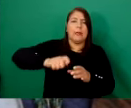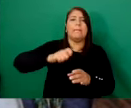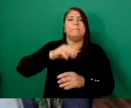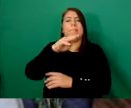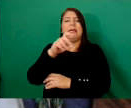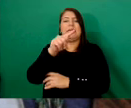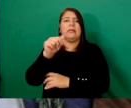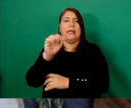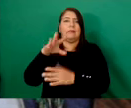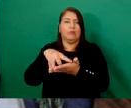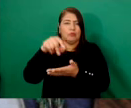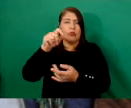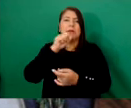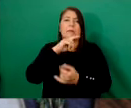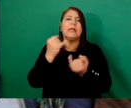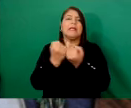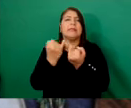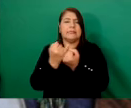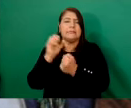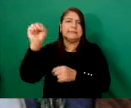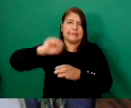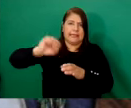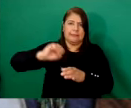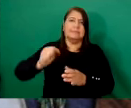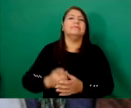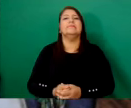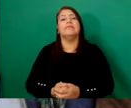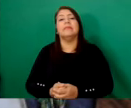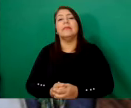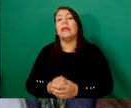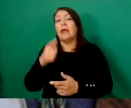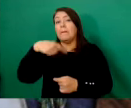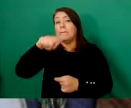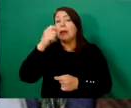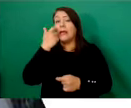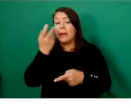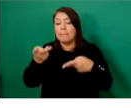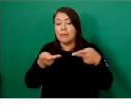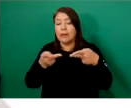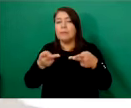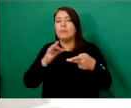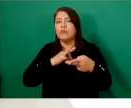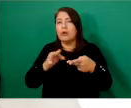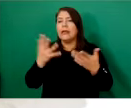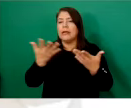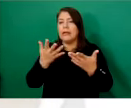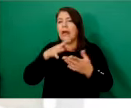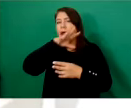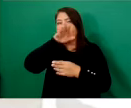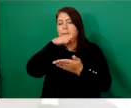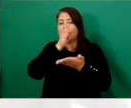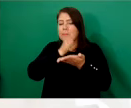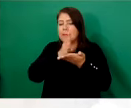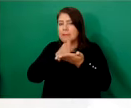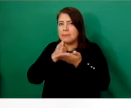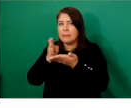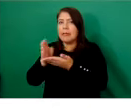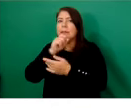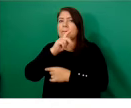Aceite de oliva Sal Preparación Vamos a cortar finamente las cebollas, el